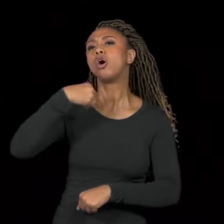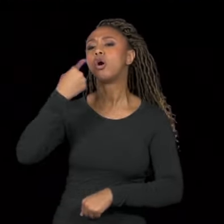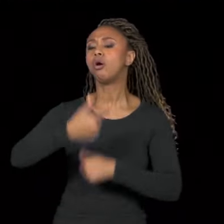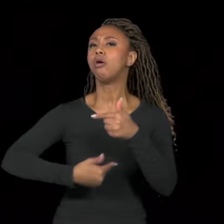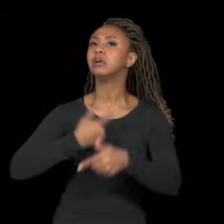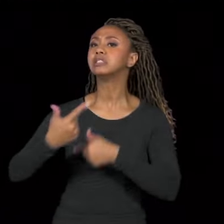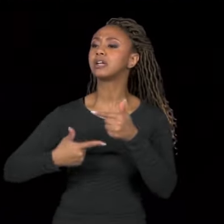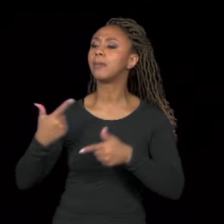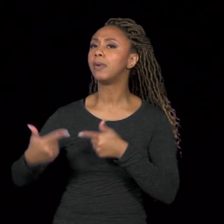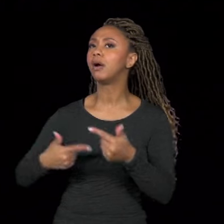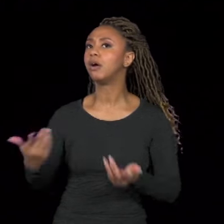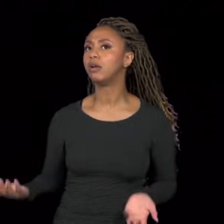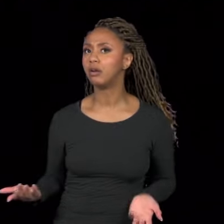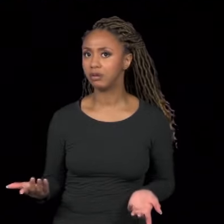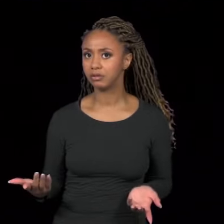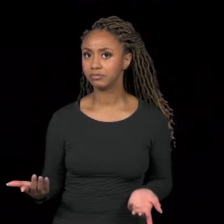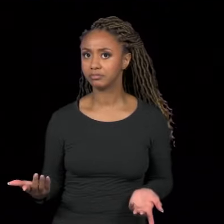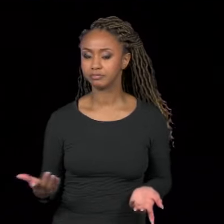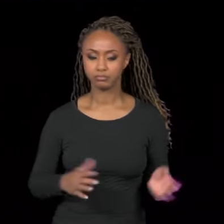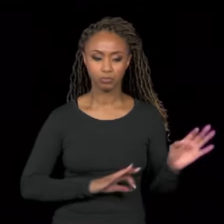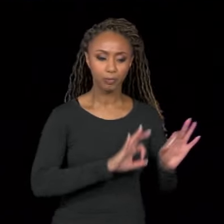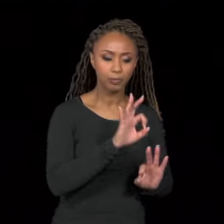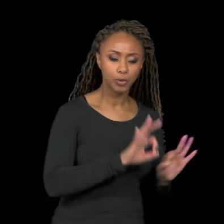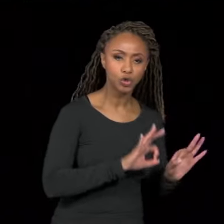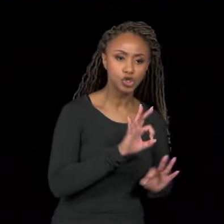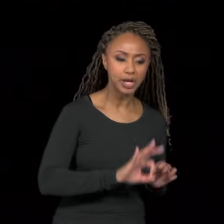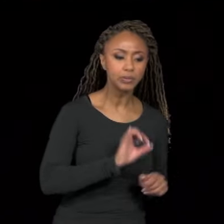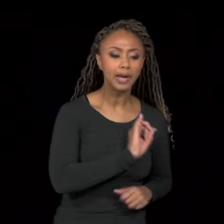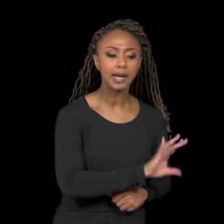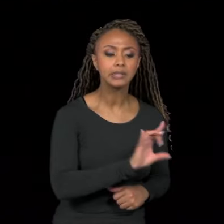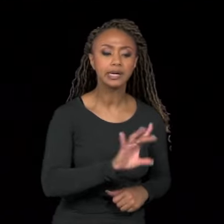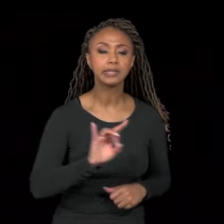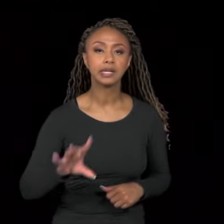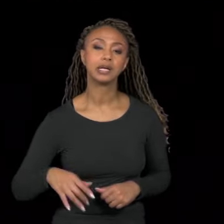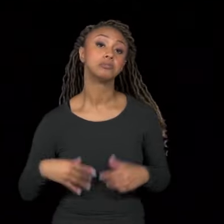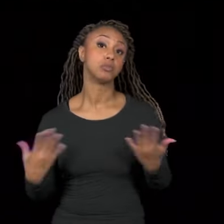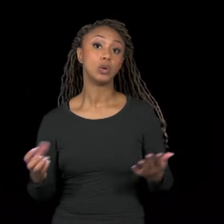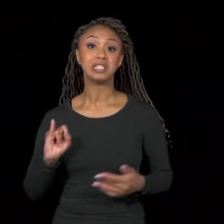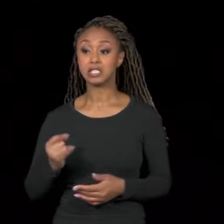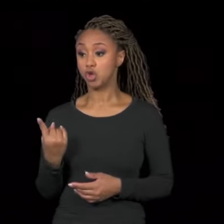DEDICA A UM DETERMINADO PROJETO. E AÍ, SE ELE ESTÁ EM VÁRIOS PROJETOS, EU VOU DETERMINAR